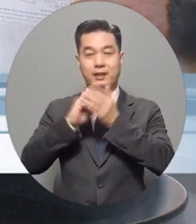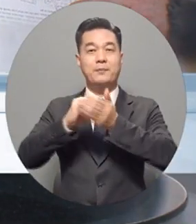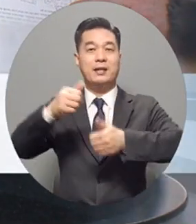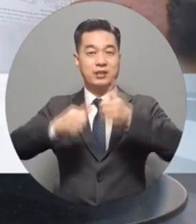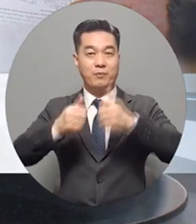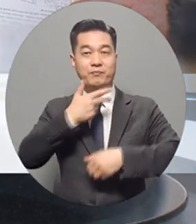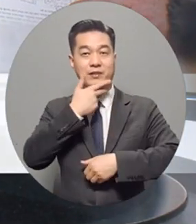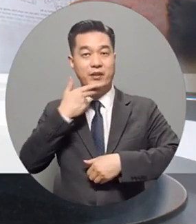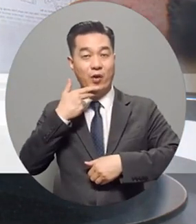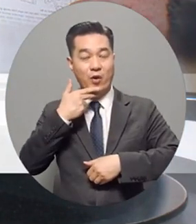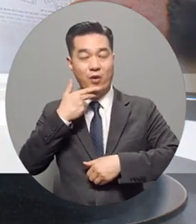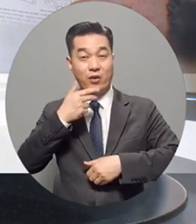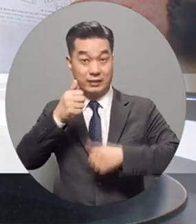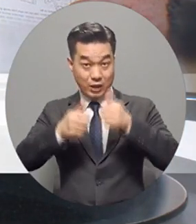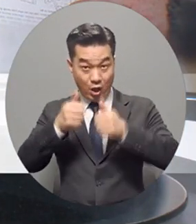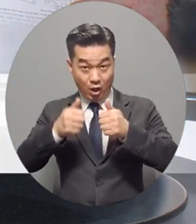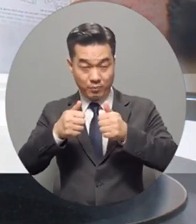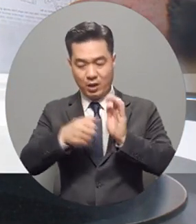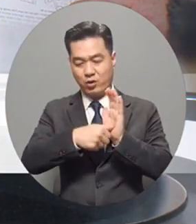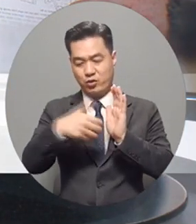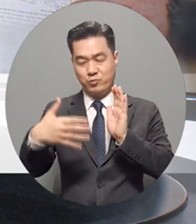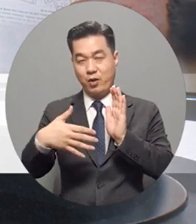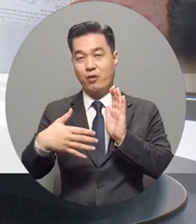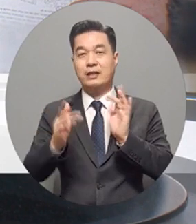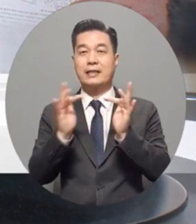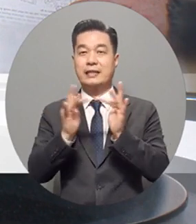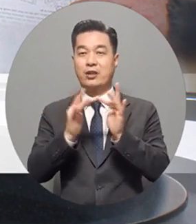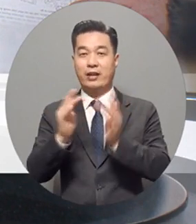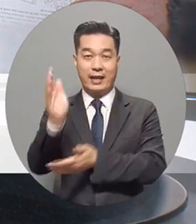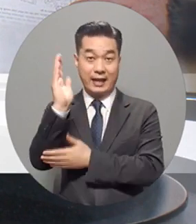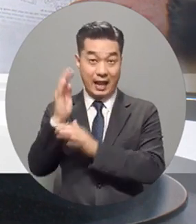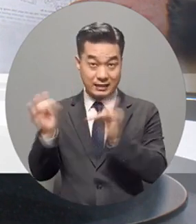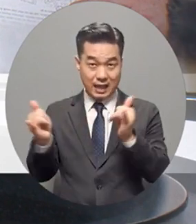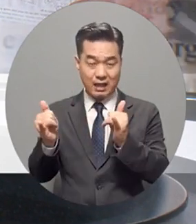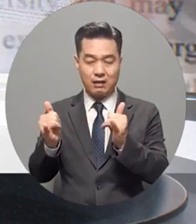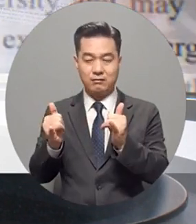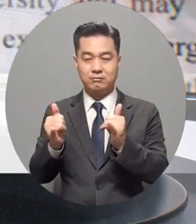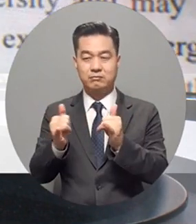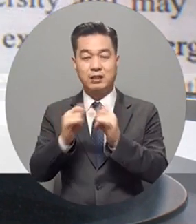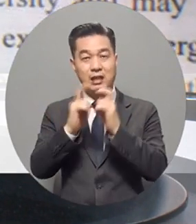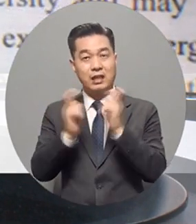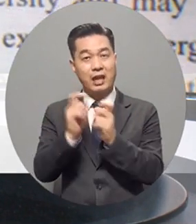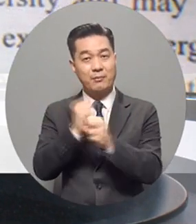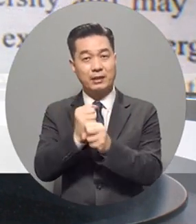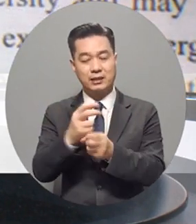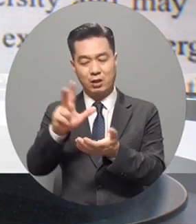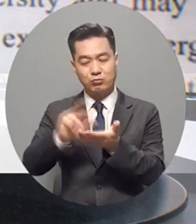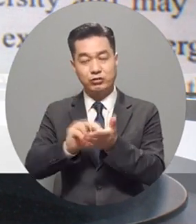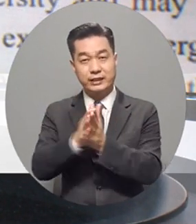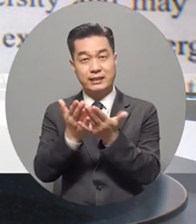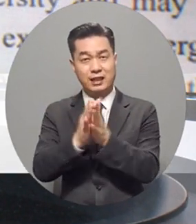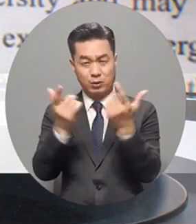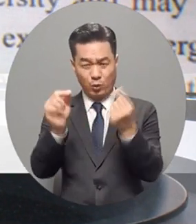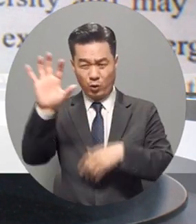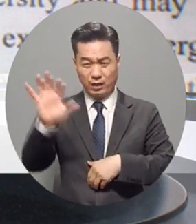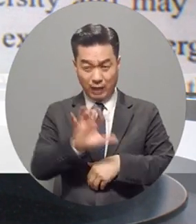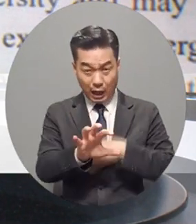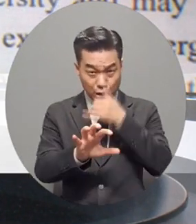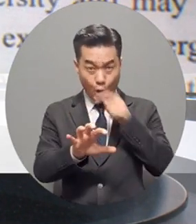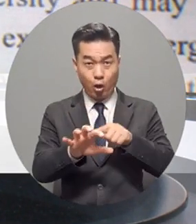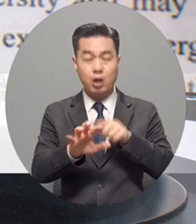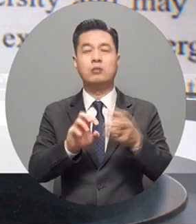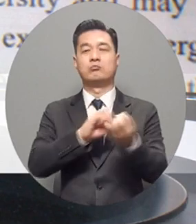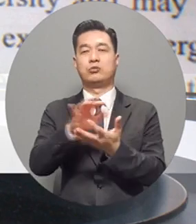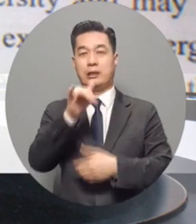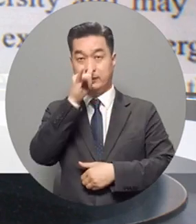(앵커) 재작년 수능 시험 영어 영역에서 한 유명 인터넷 강사의 사설 문제집과 같은